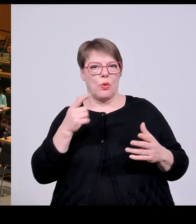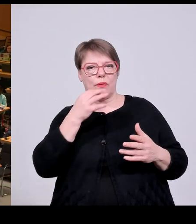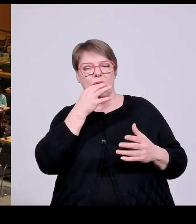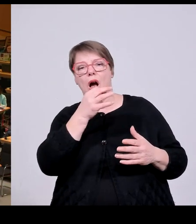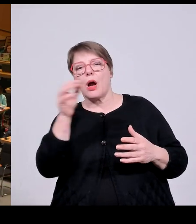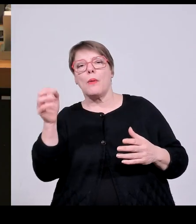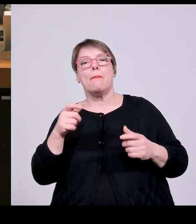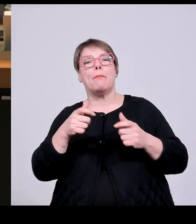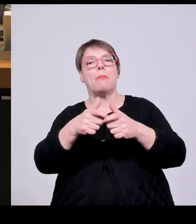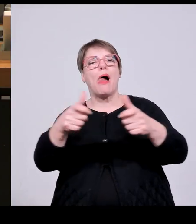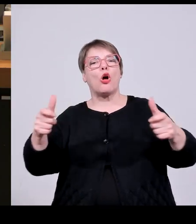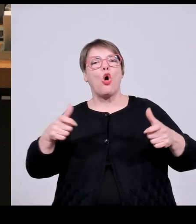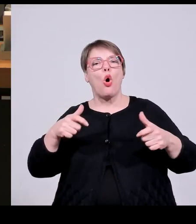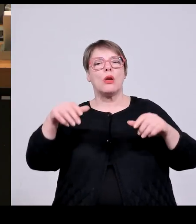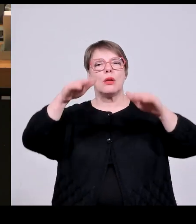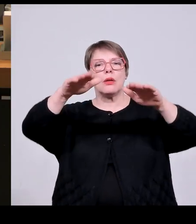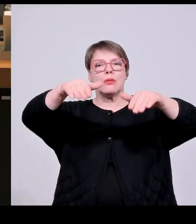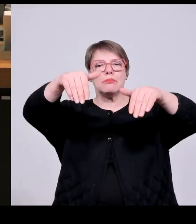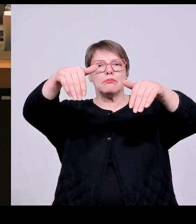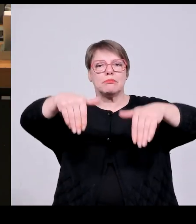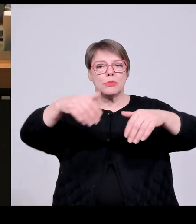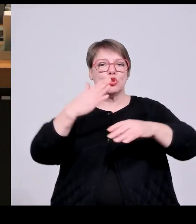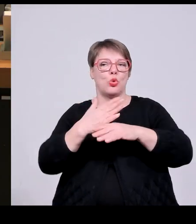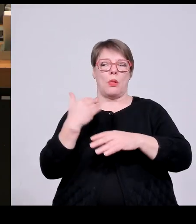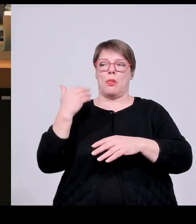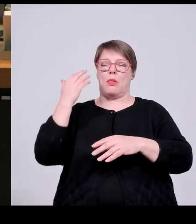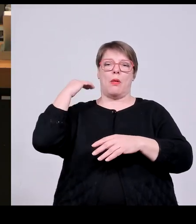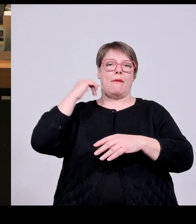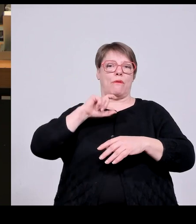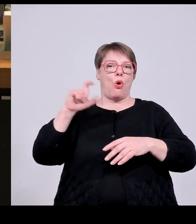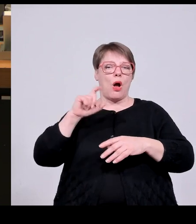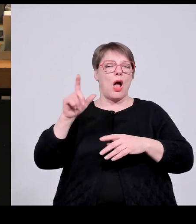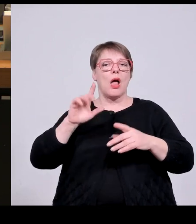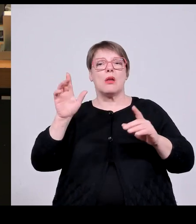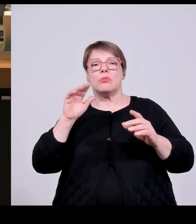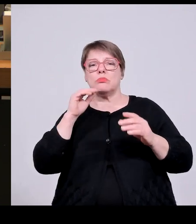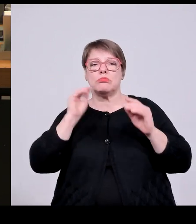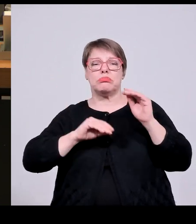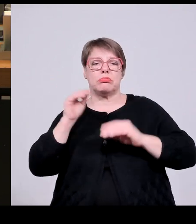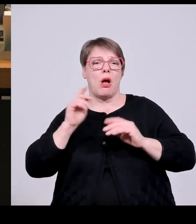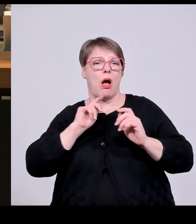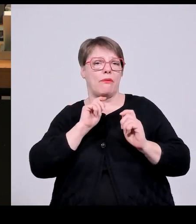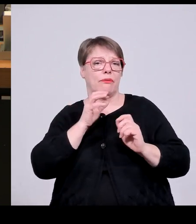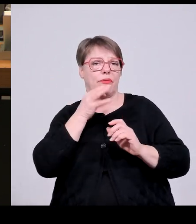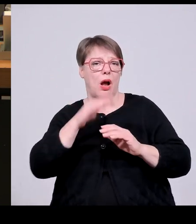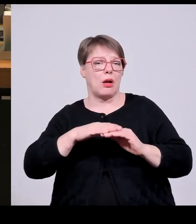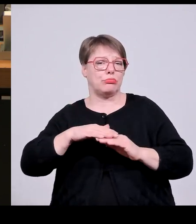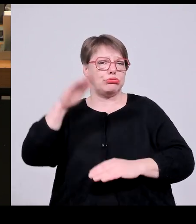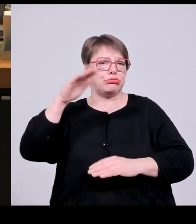Doch nicht selten wird diese Begeisterung vom Denkmalschutz eingeholt und das Engagement ausgebremst.